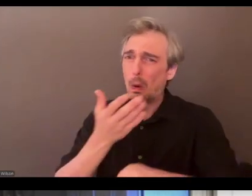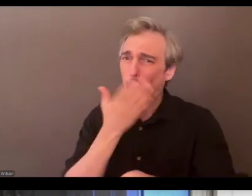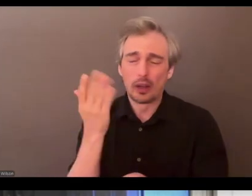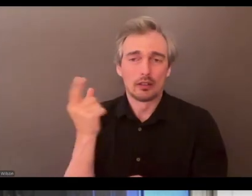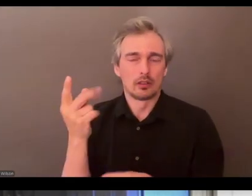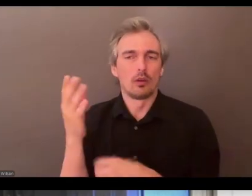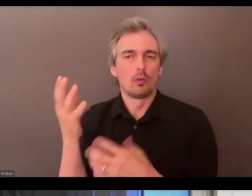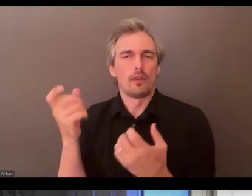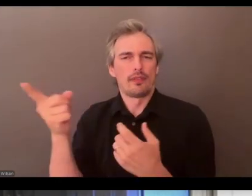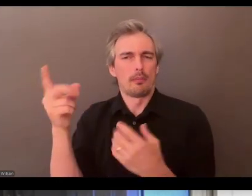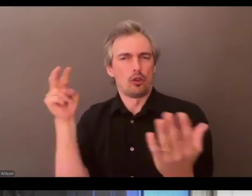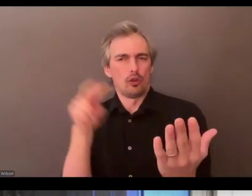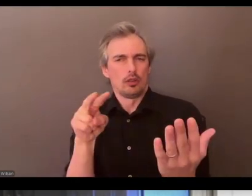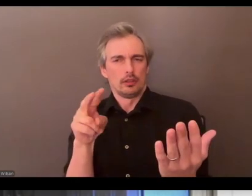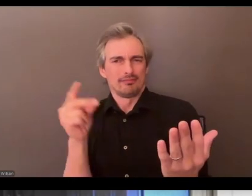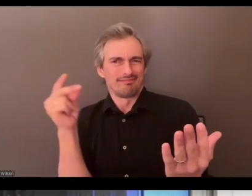次に、数値を簡略化することです。